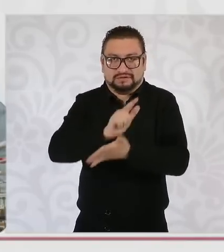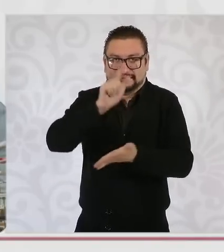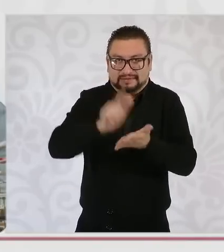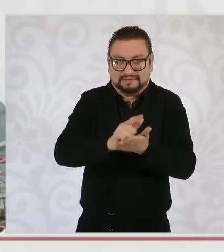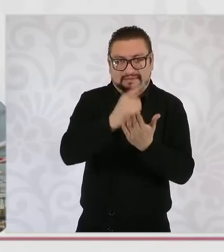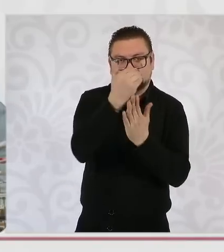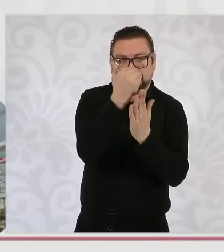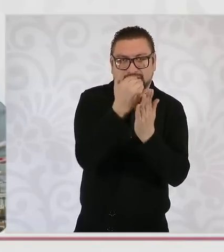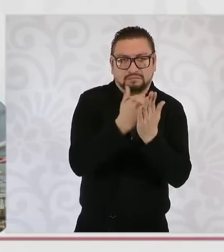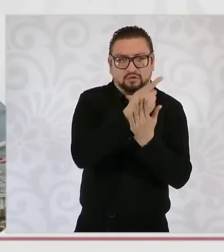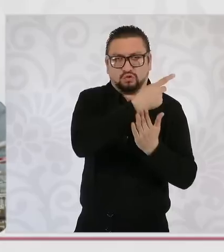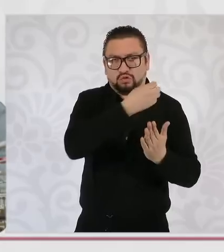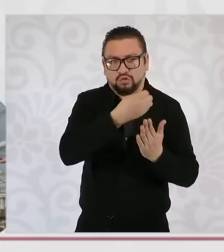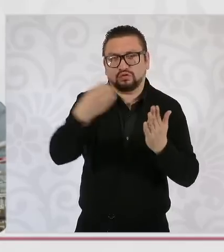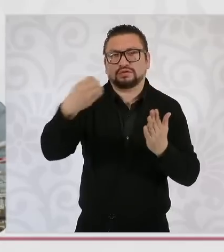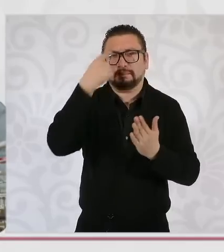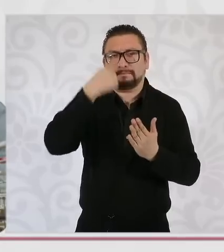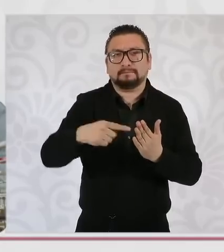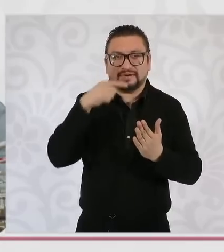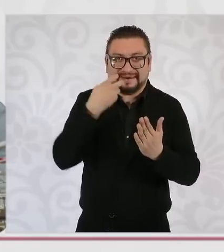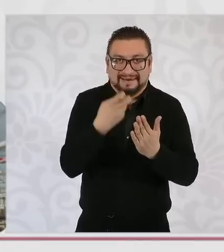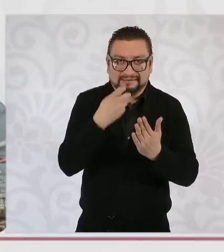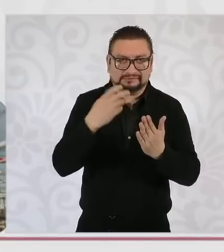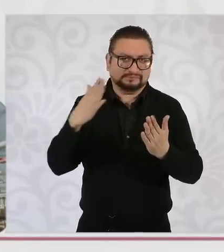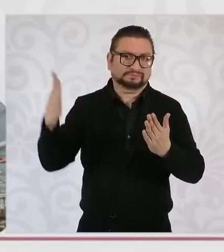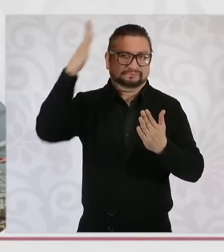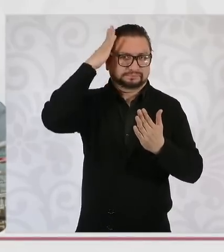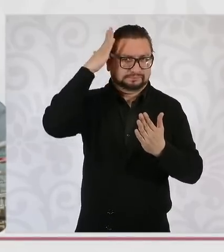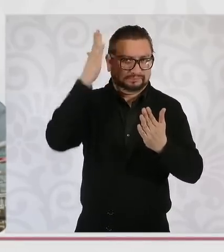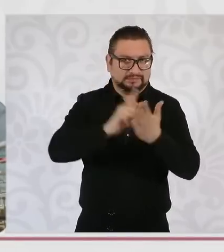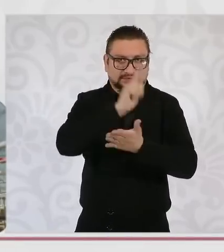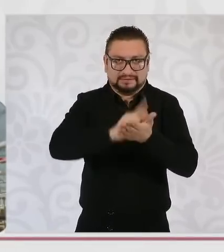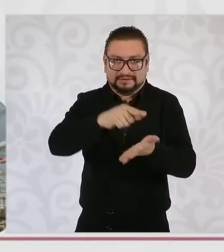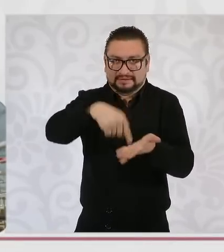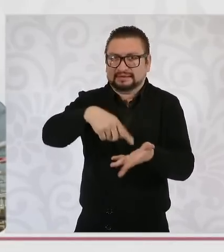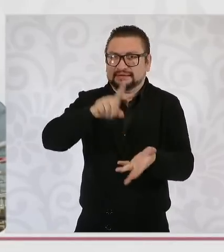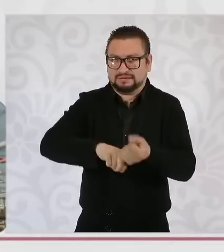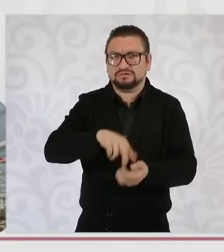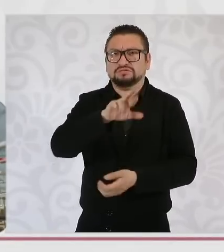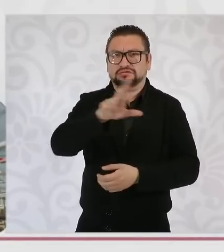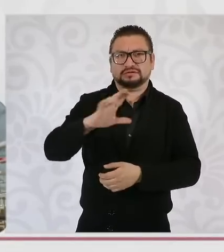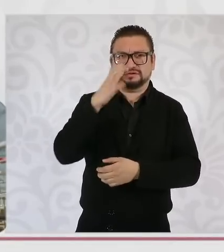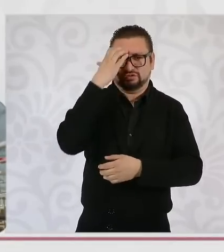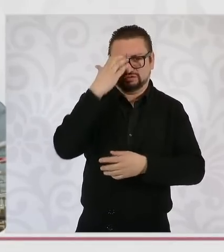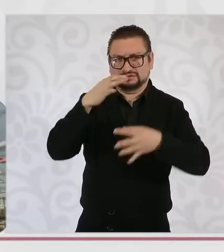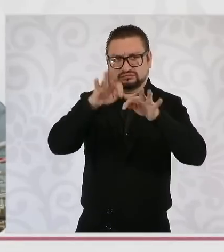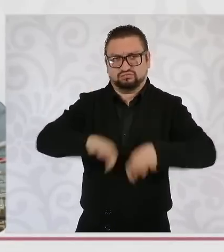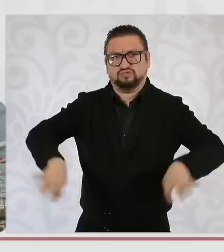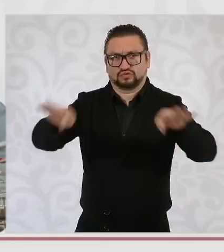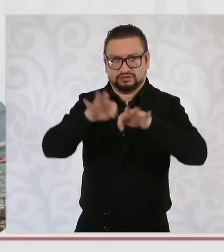energética como mecanismo rector donde se reconoce la importancia del sector hidrocarburos en la